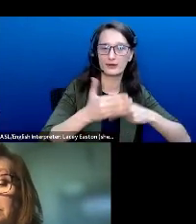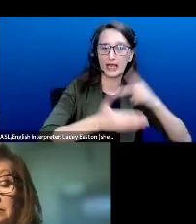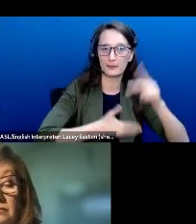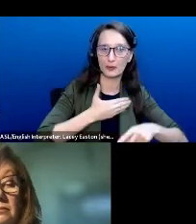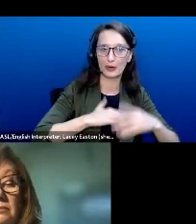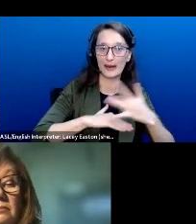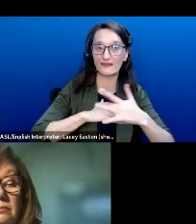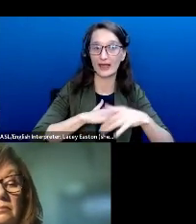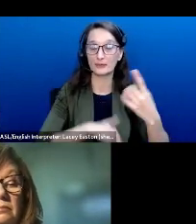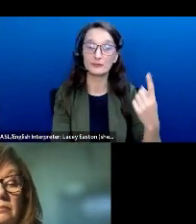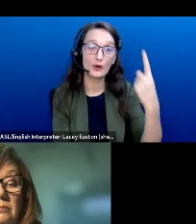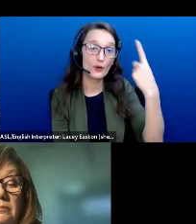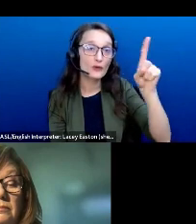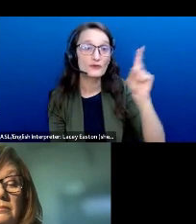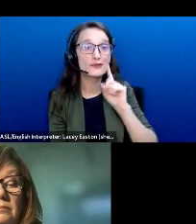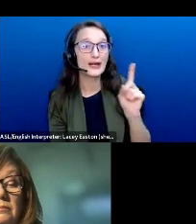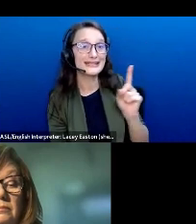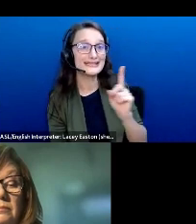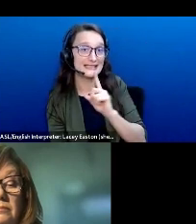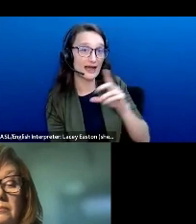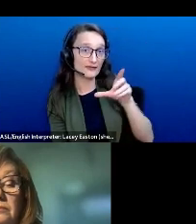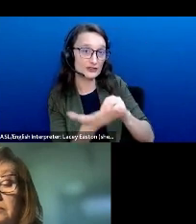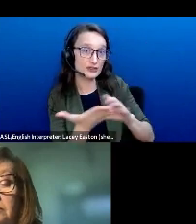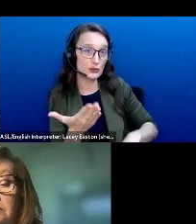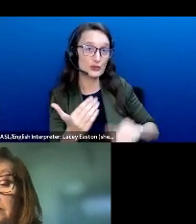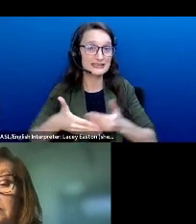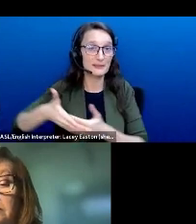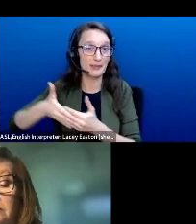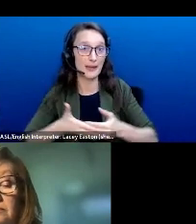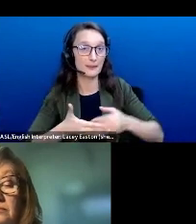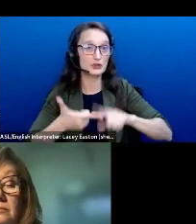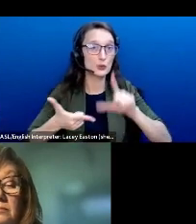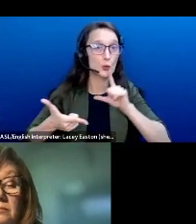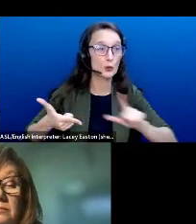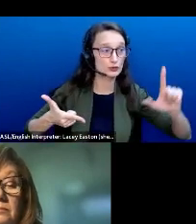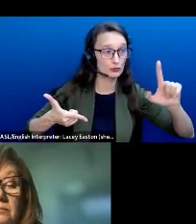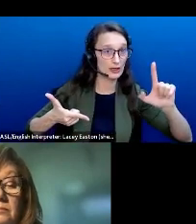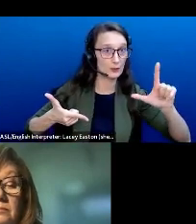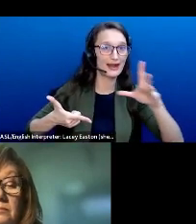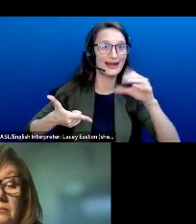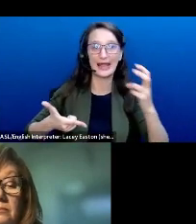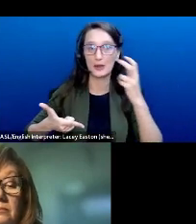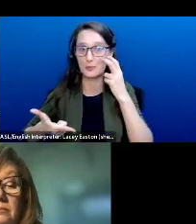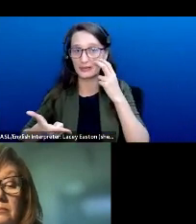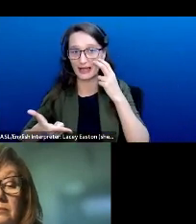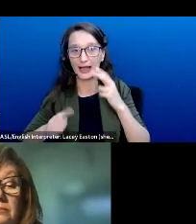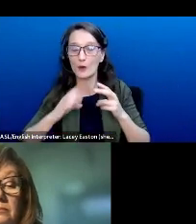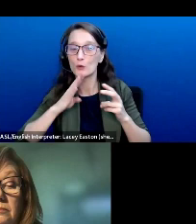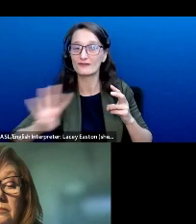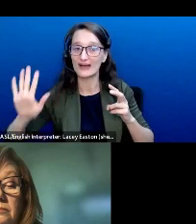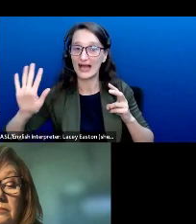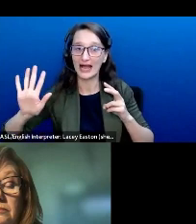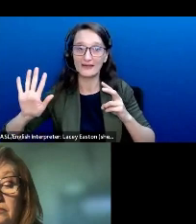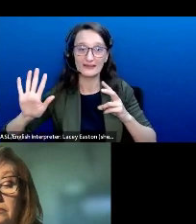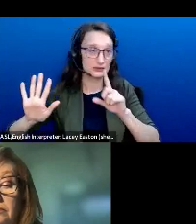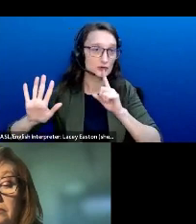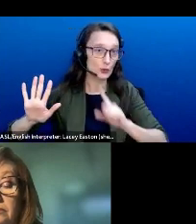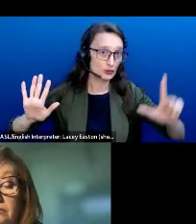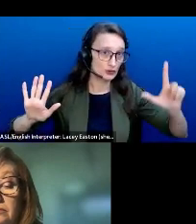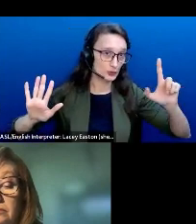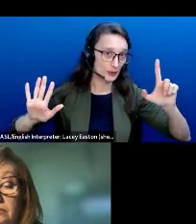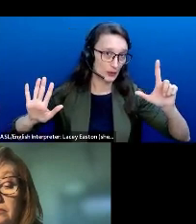estudiantes sordos desde la infancia hasta los 21 años y para estudiantes ciegos de 5 a 21 años. También brindan